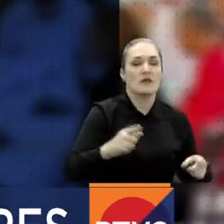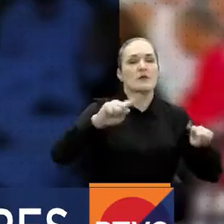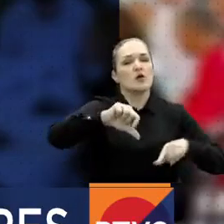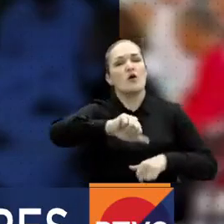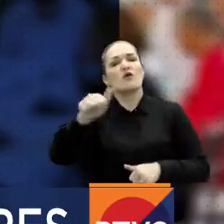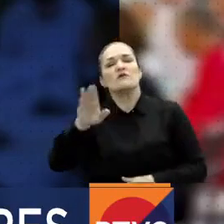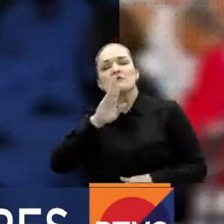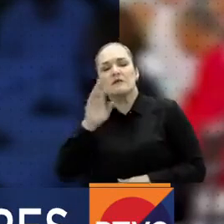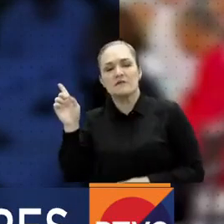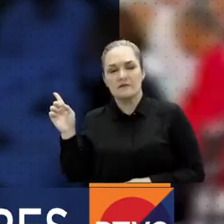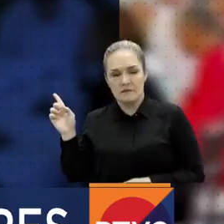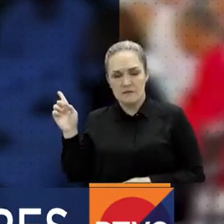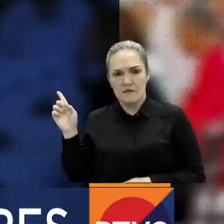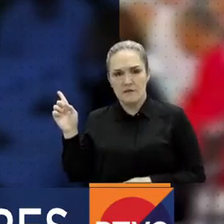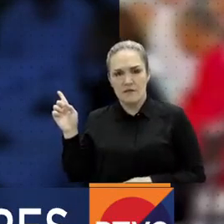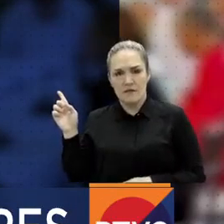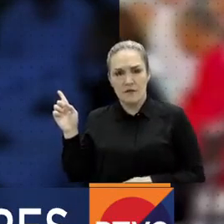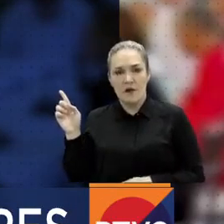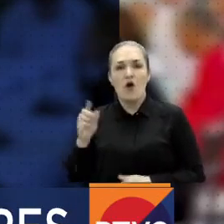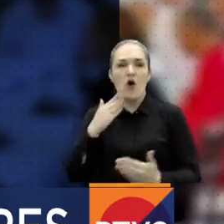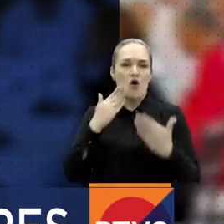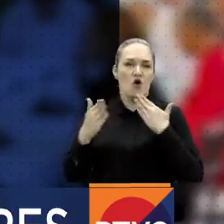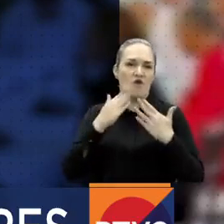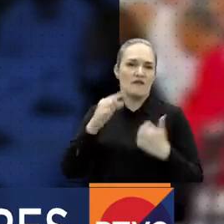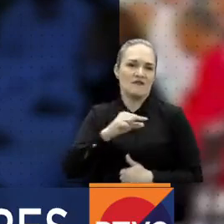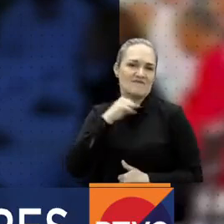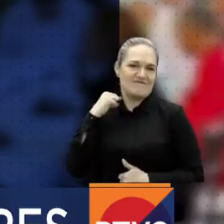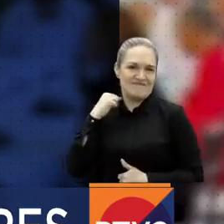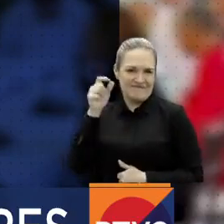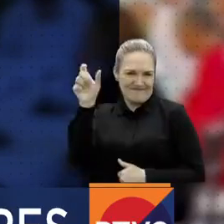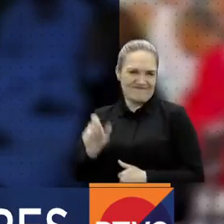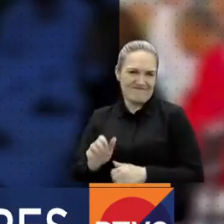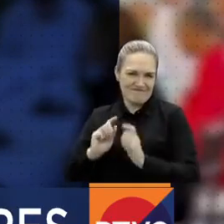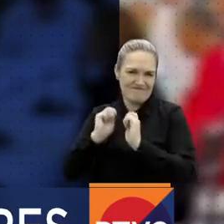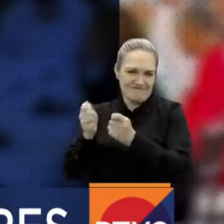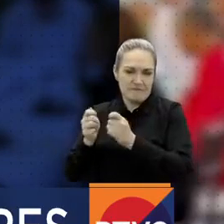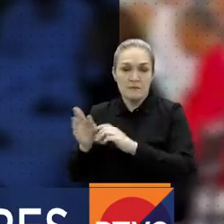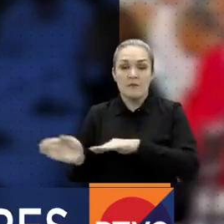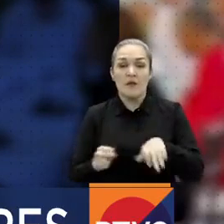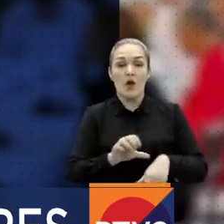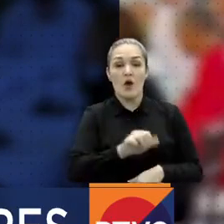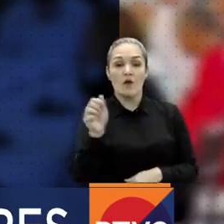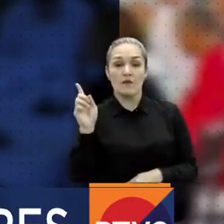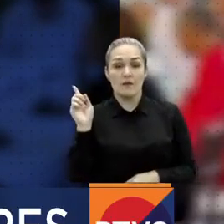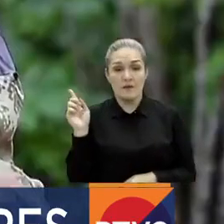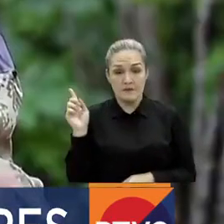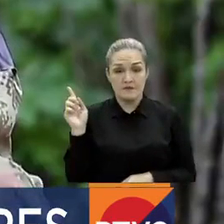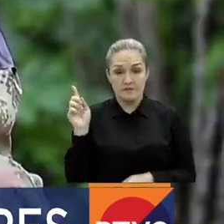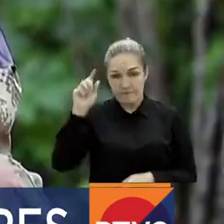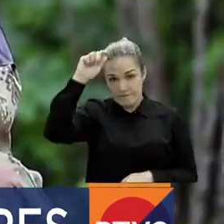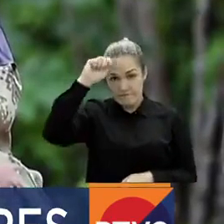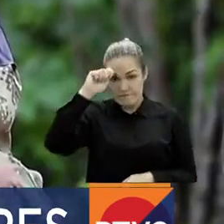A LA ESPERA DE CADETES DE 2019,,